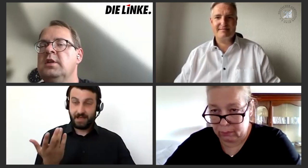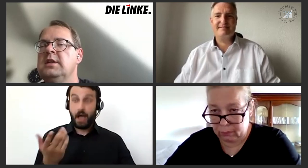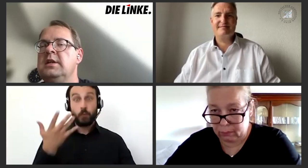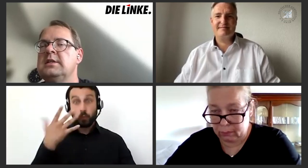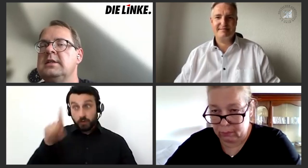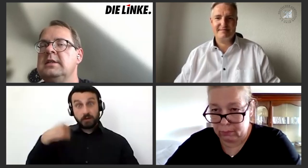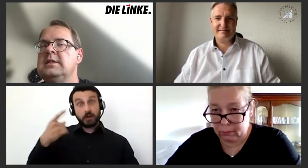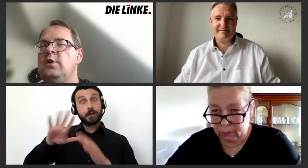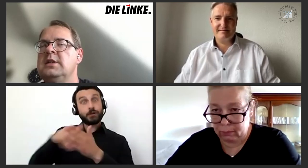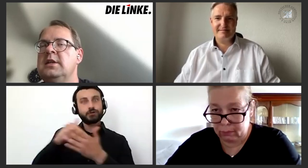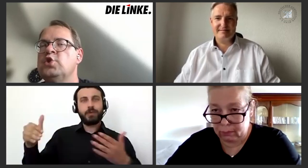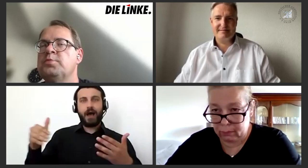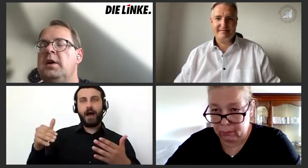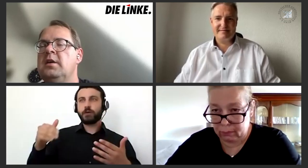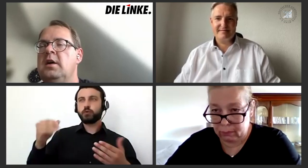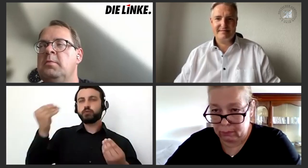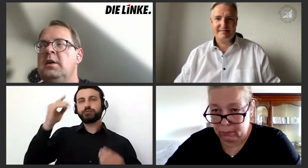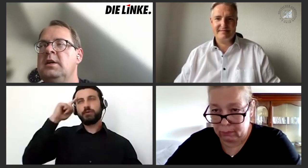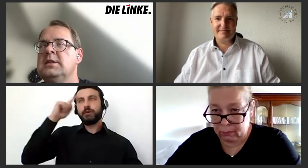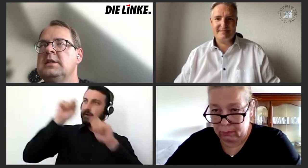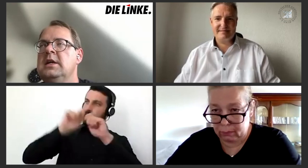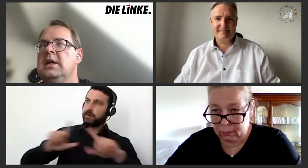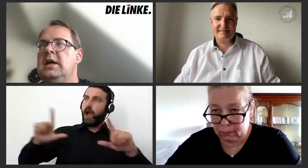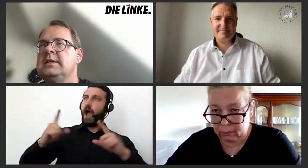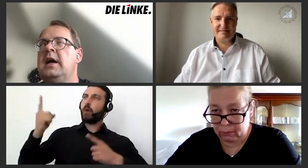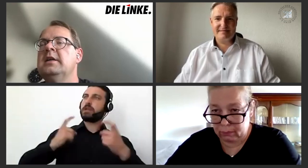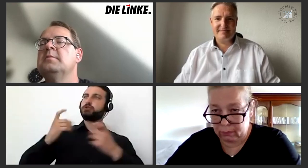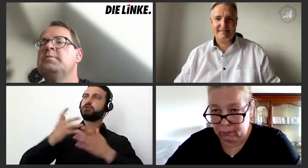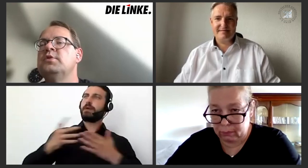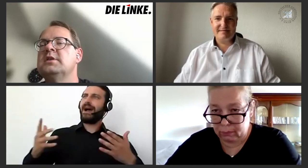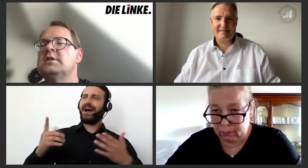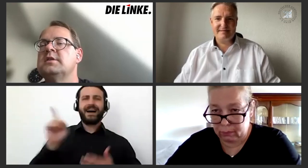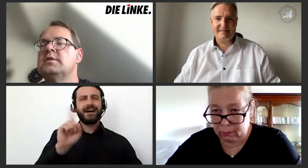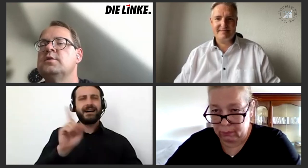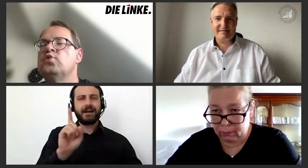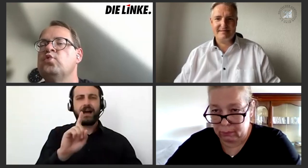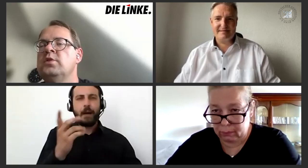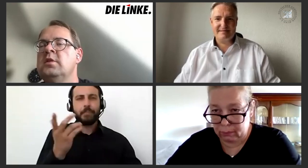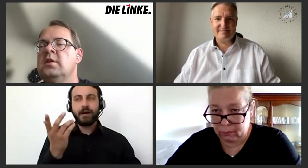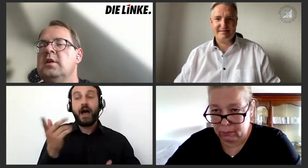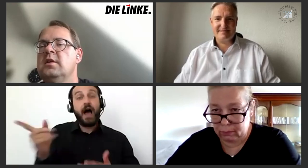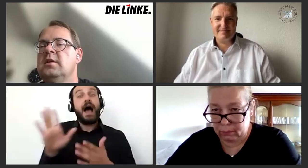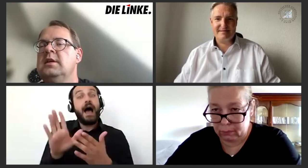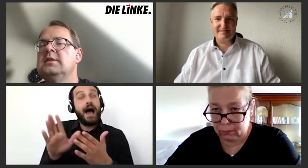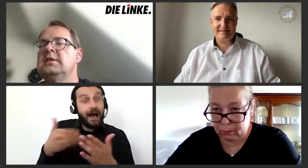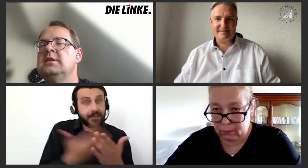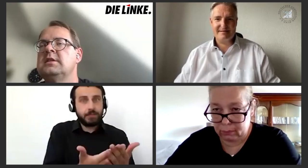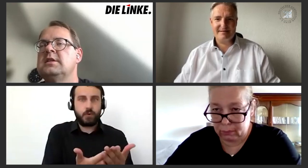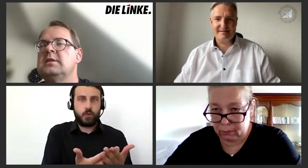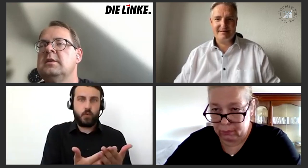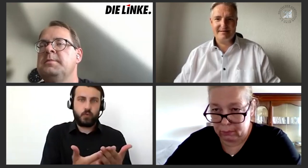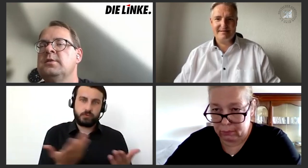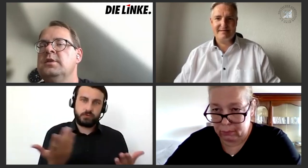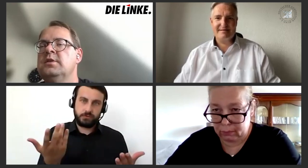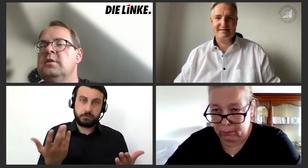Gebärdensprache sehen würde und nicht als ausländische Sprache aber als Angebot, es zu tun, hielte ich